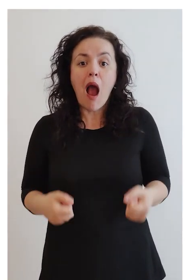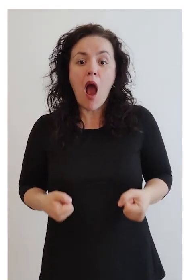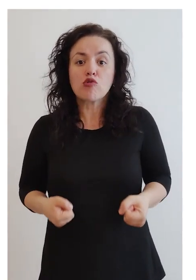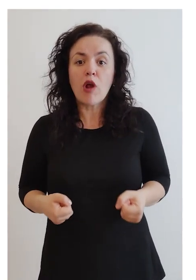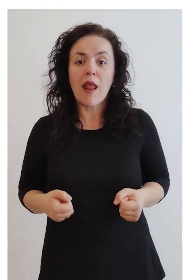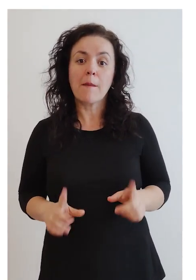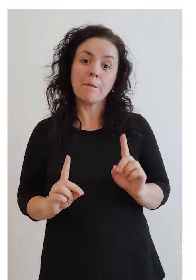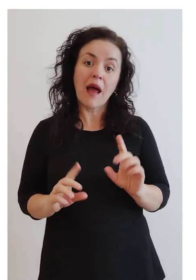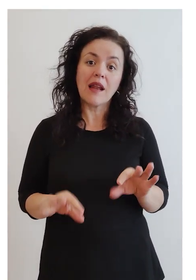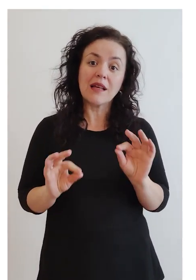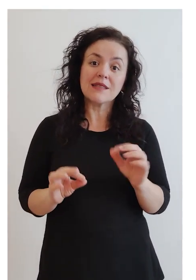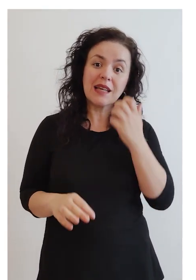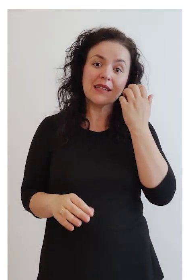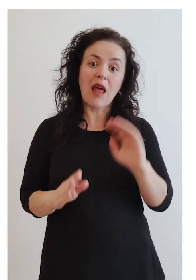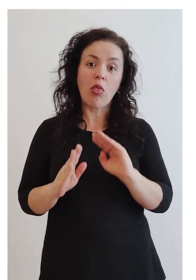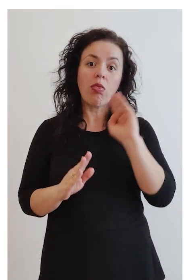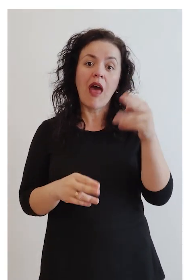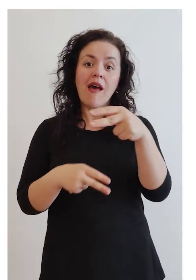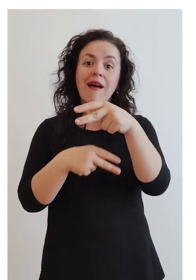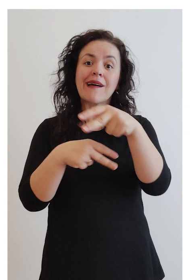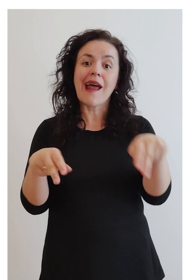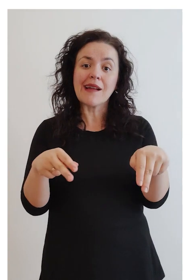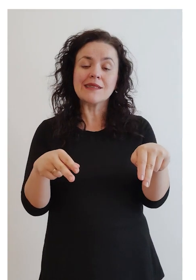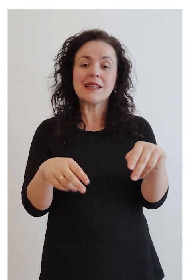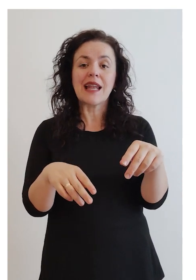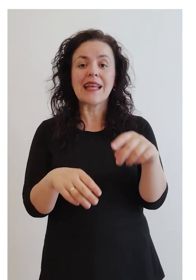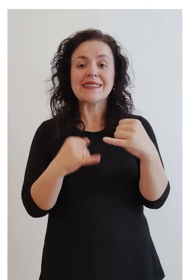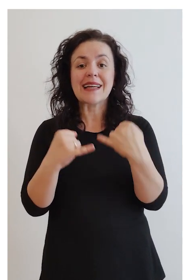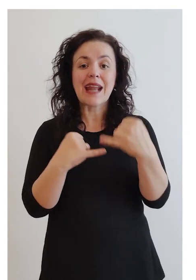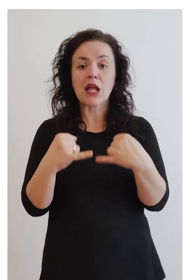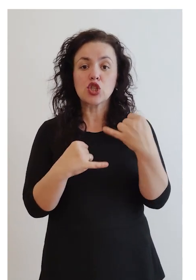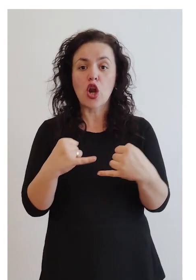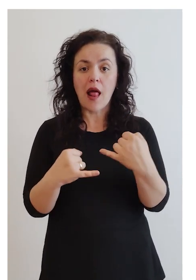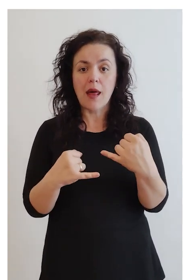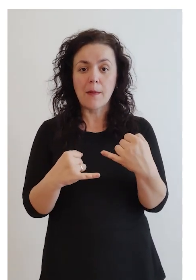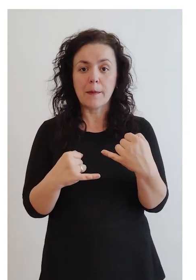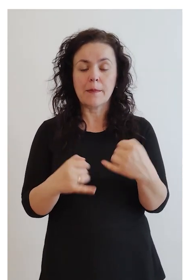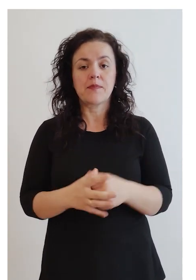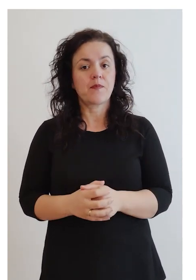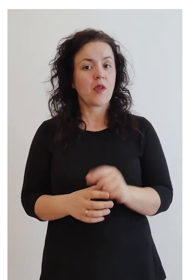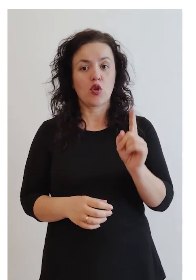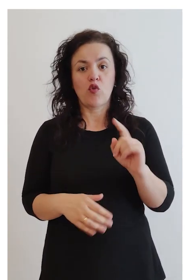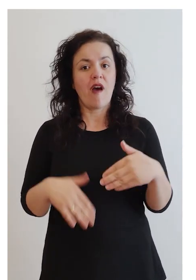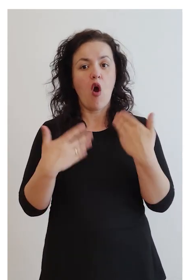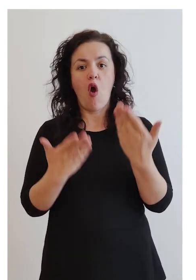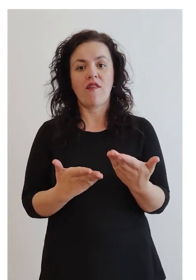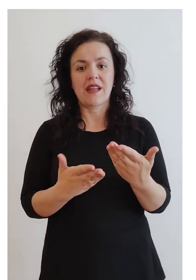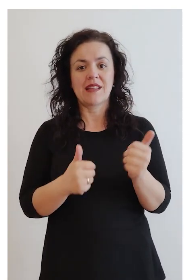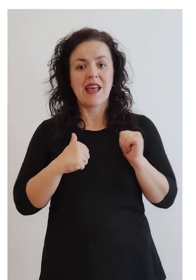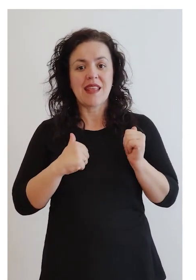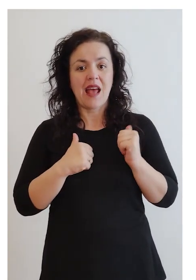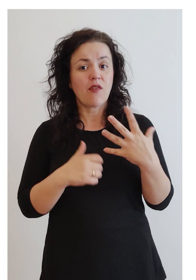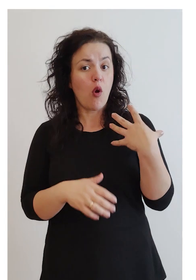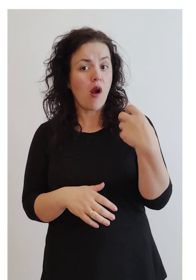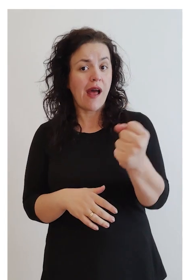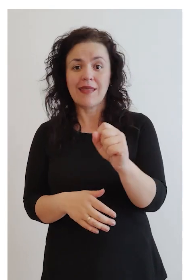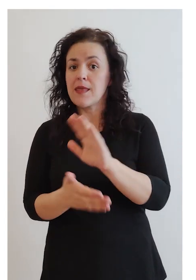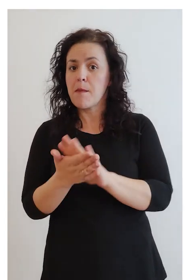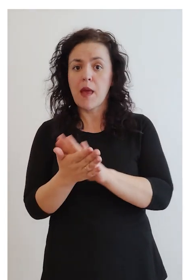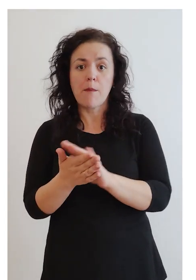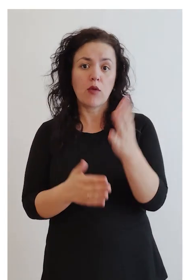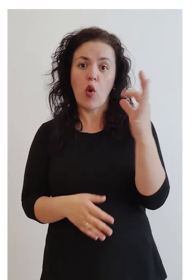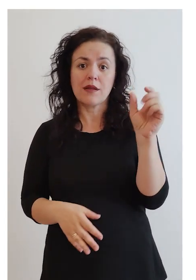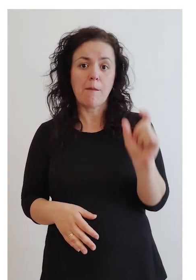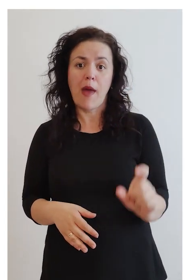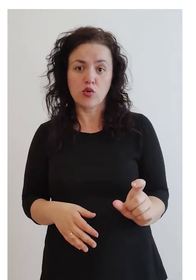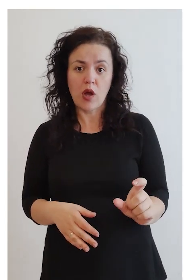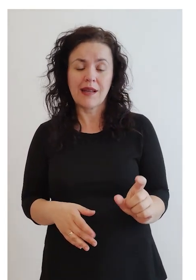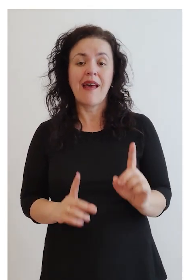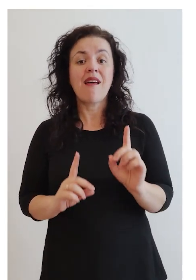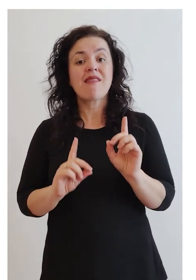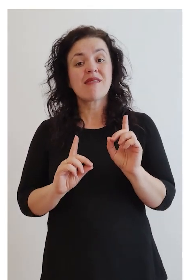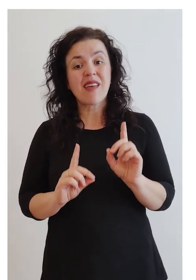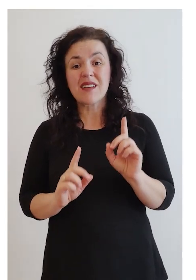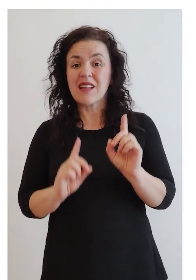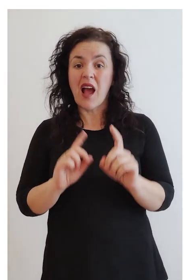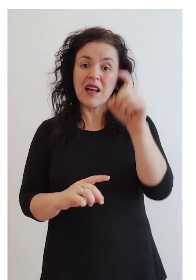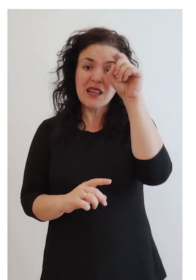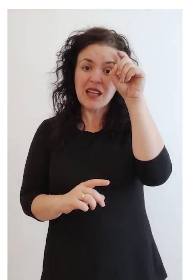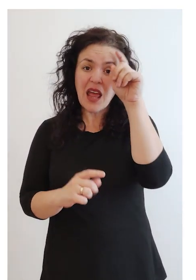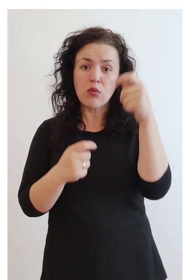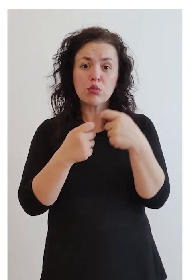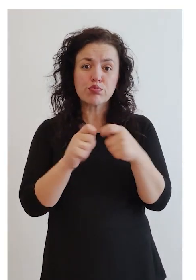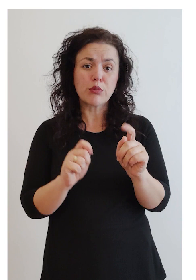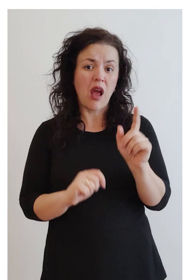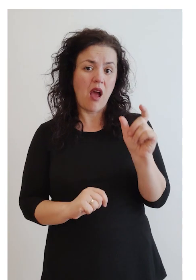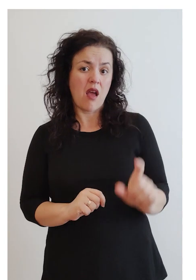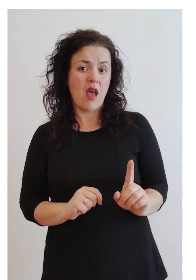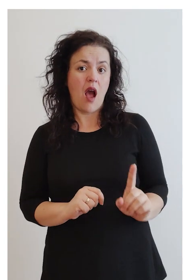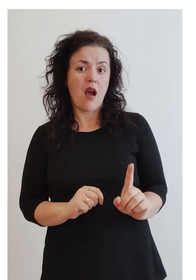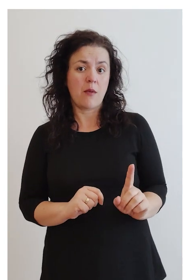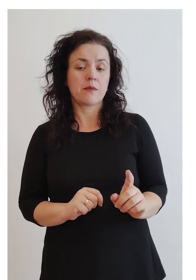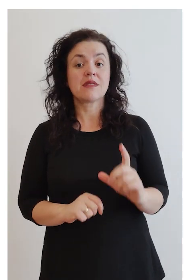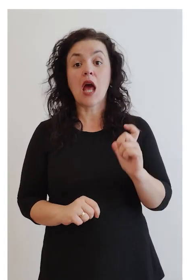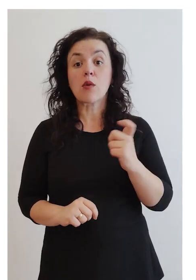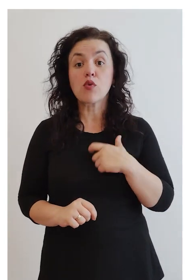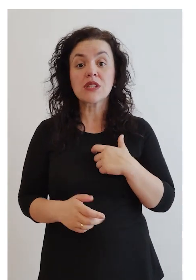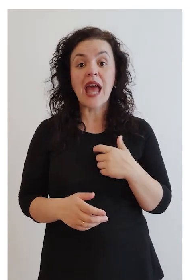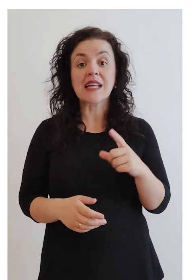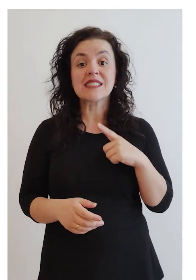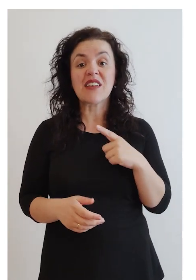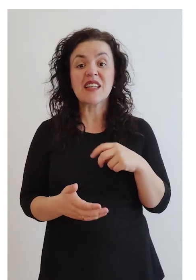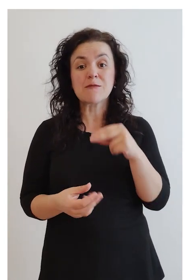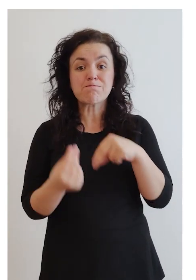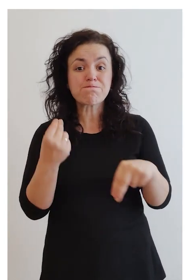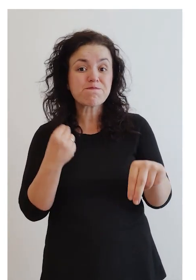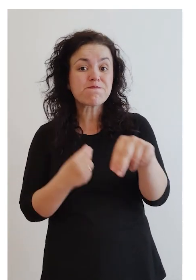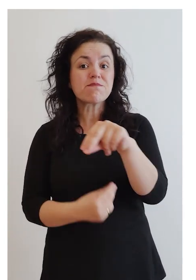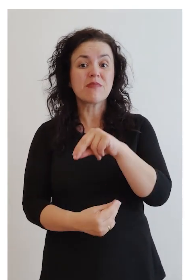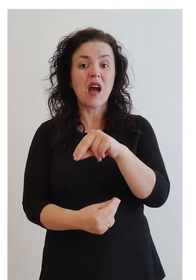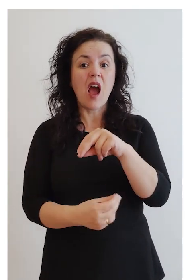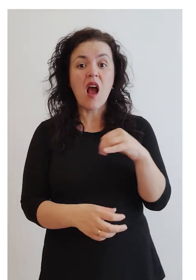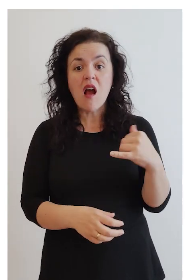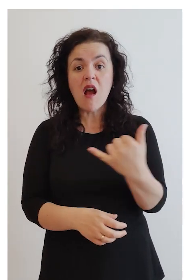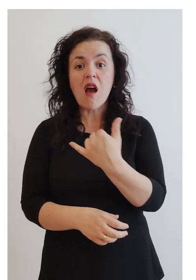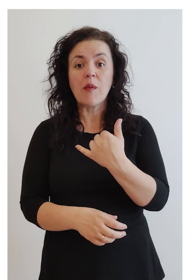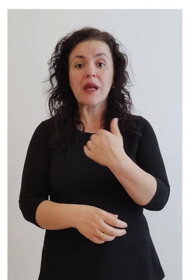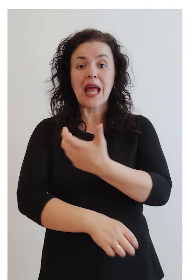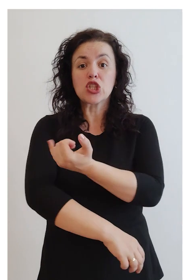Nu vă oferiți să transportați nimic pentru o altă persoană decât dacă aveți încredere absolută în ea. S-ar putea să fiți folosit drept cărăuși de droguri, fără știrea dumneavoastră, ceea ce vă pune în multe situații dificile.